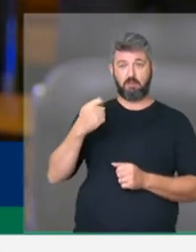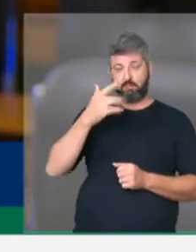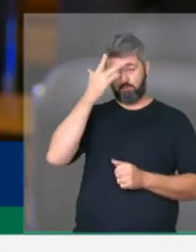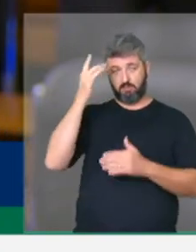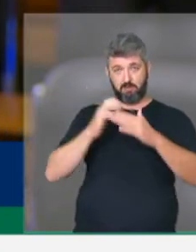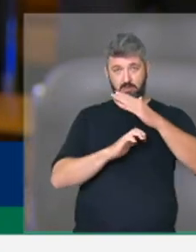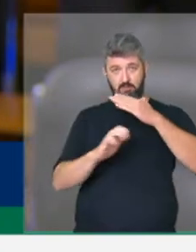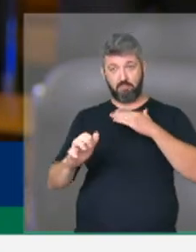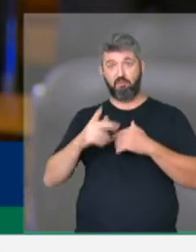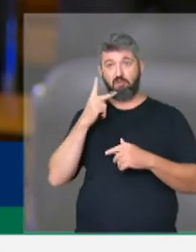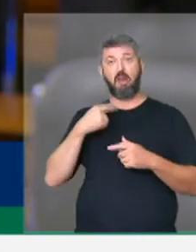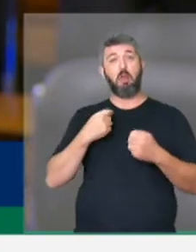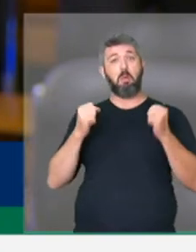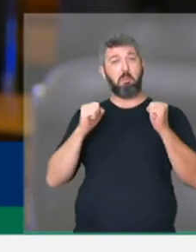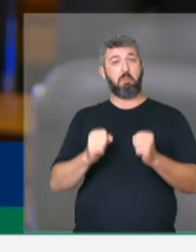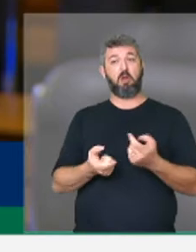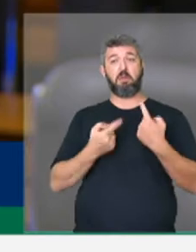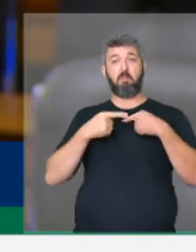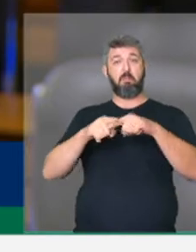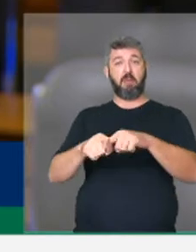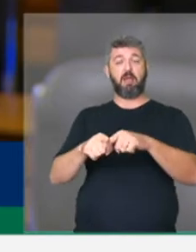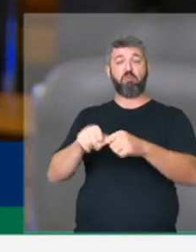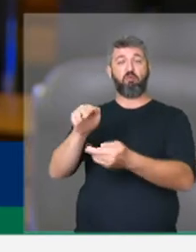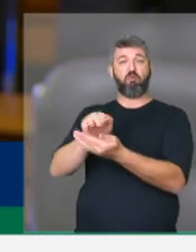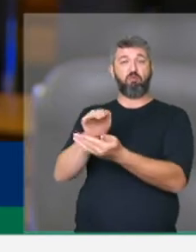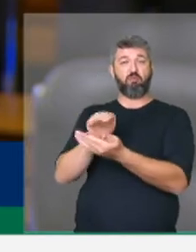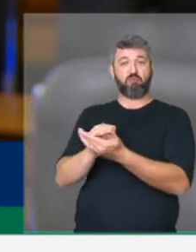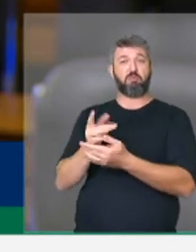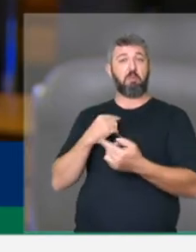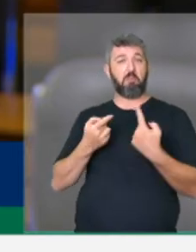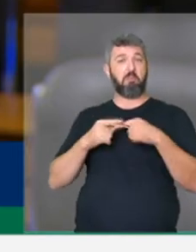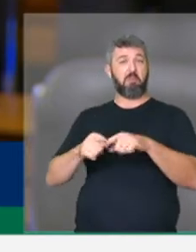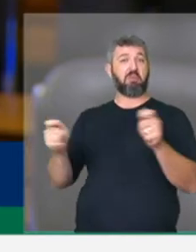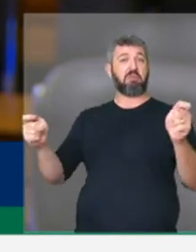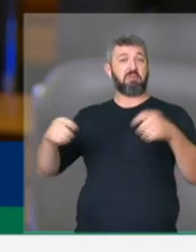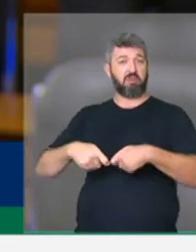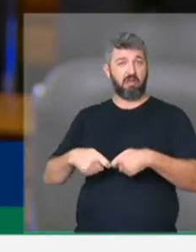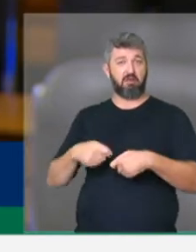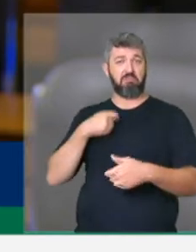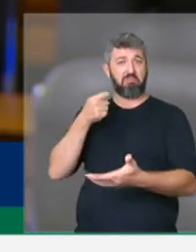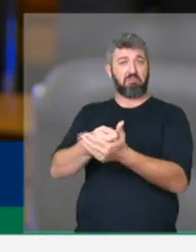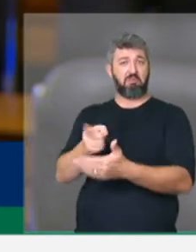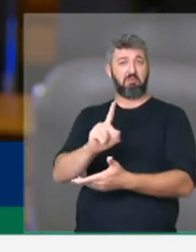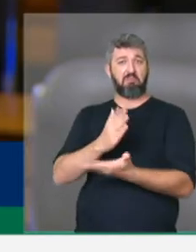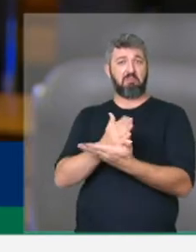ACEITAR O SUBSTITUTIVO. O PRINCIPAL, ELE DÁ DESCONTOS TAMBÉM. A MEDIDA PROVISÓRIA, A MEDIDA PROVISÓRIA ORIGINAL TAMBÉM DÁ DESCONTOS, MAS